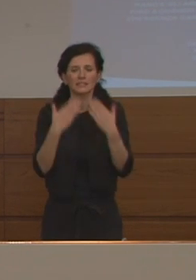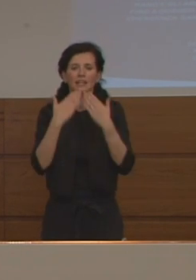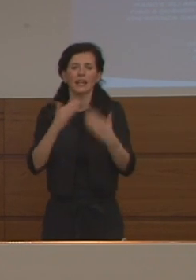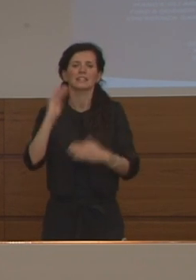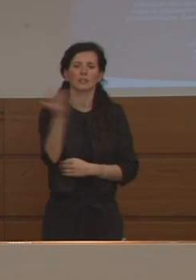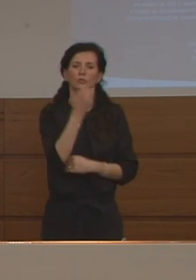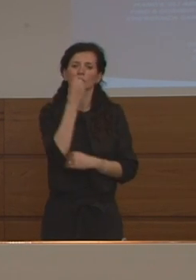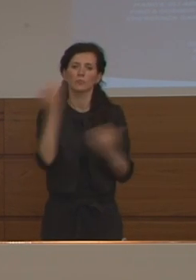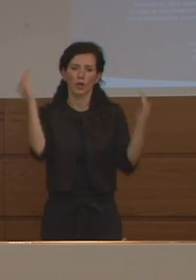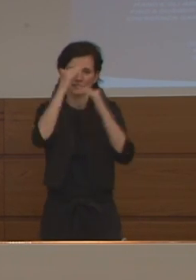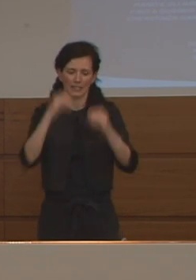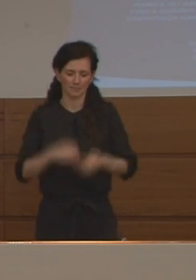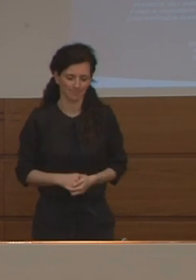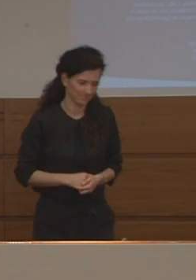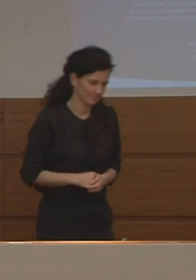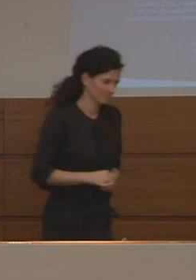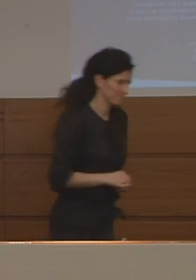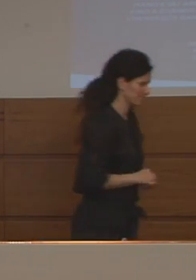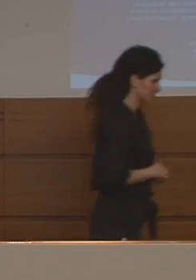Buonasera.